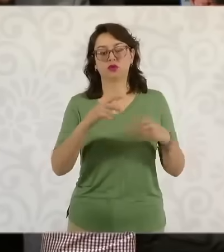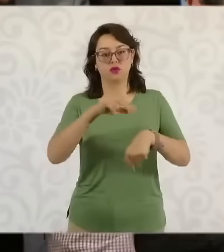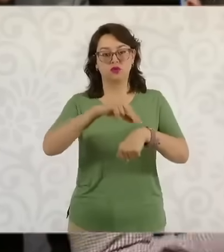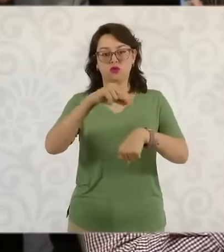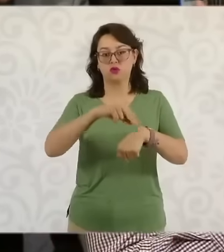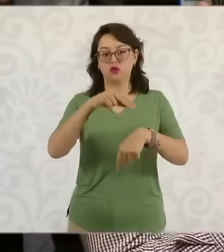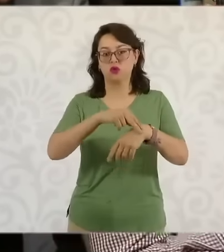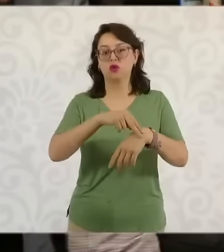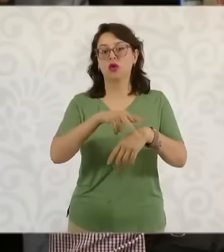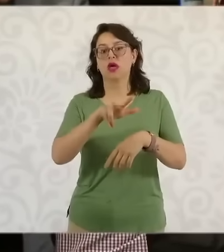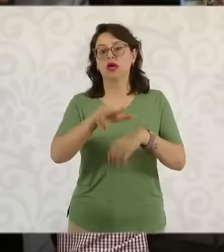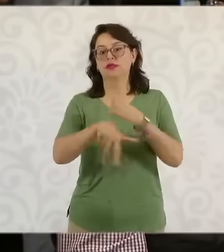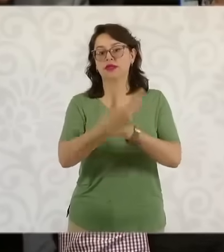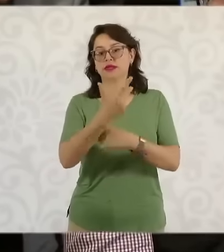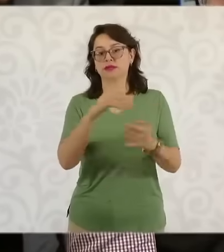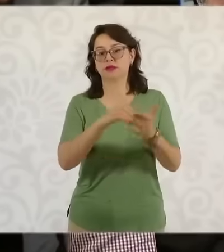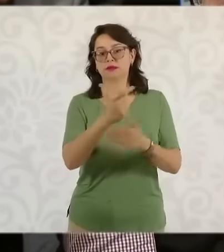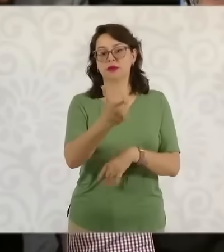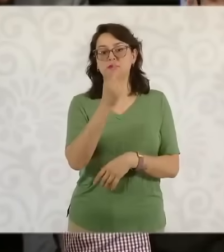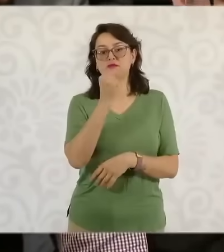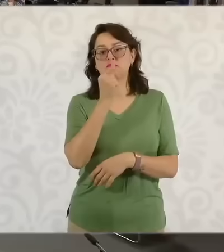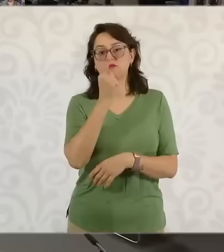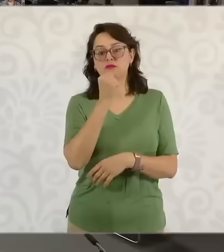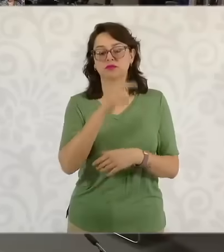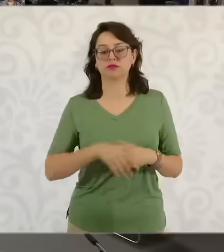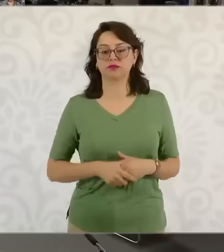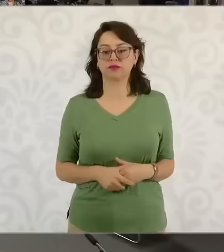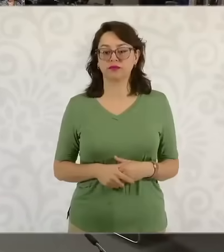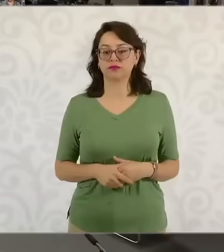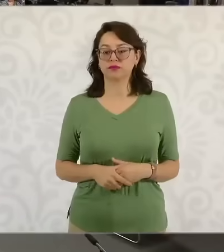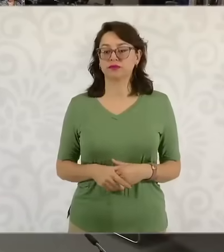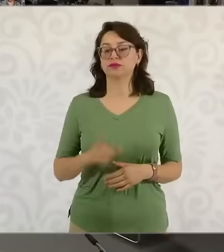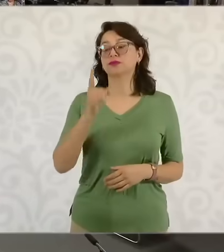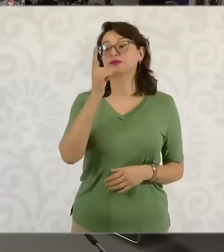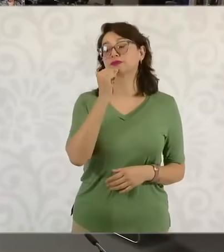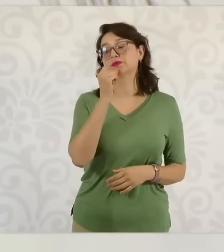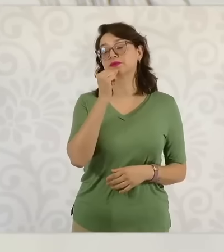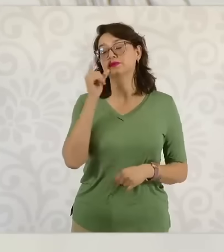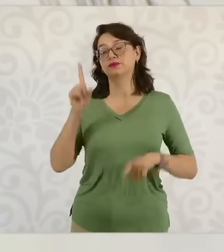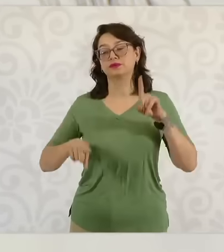los policías que también andan en esos el ejército bueno los policías dependen de las de los estados